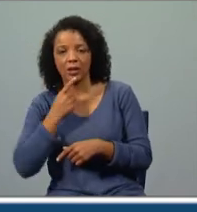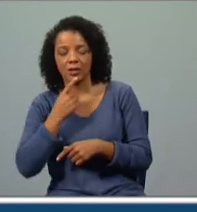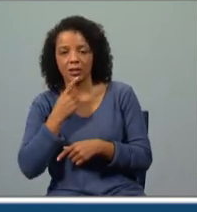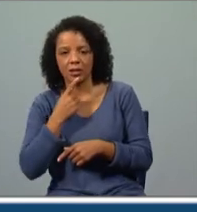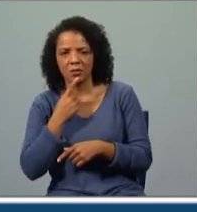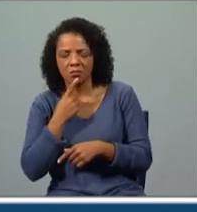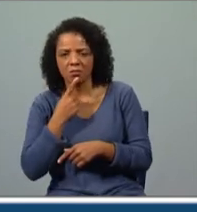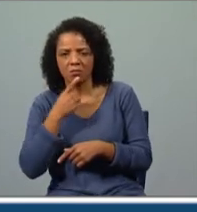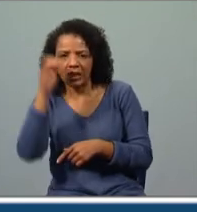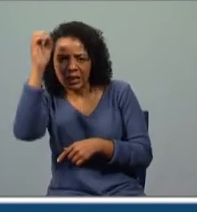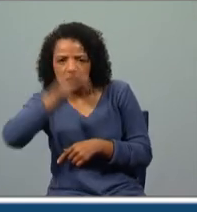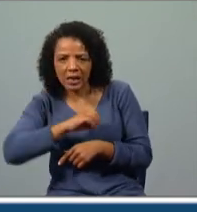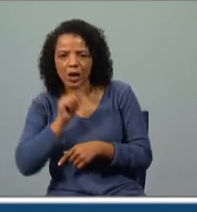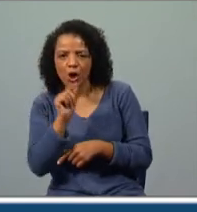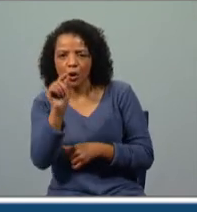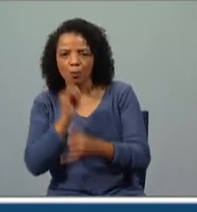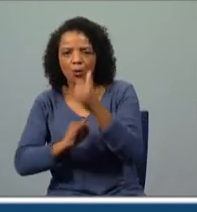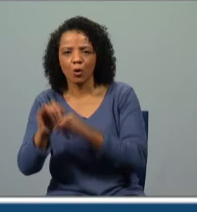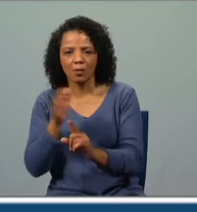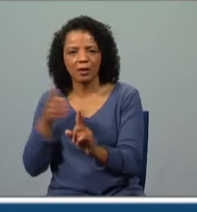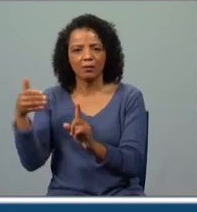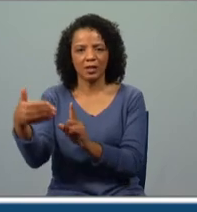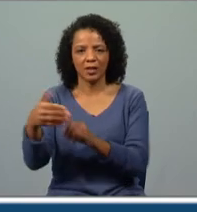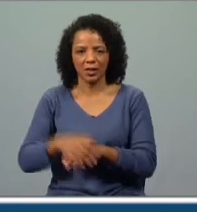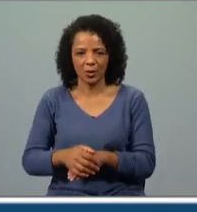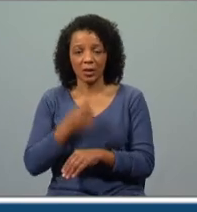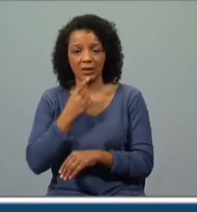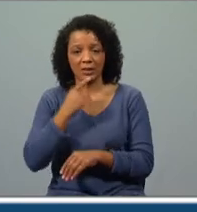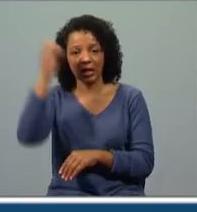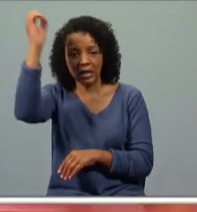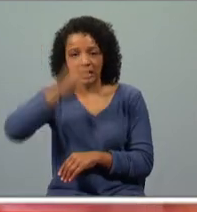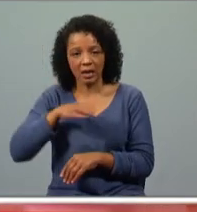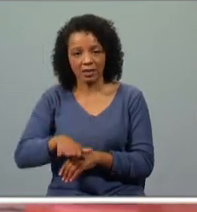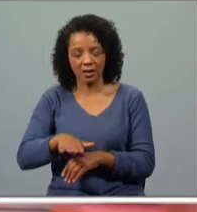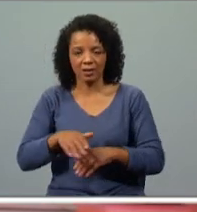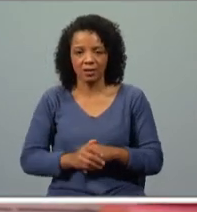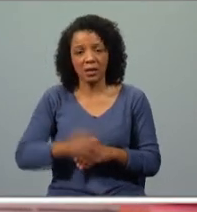nenhuma pessoa está aqui e nenhuma pessoa quer matar EA confusão foi esta 沒有人在這裡，也沒有人想殺死 EA 混亂是這樣的